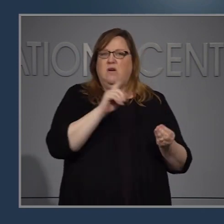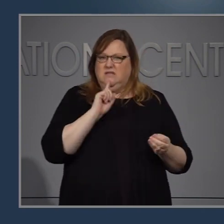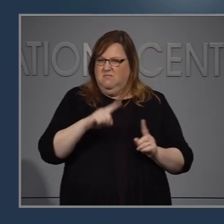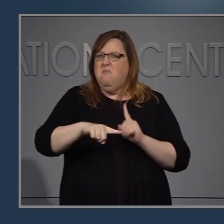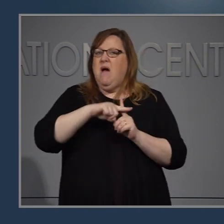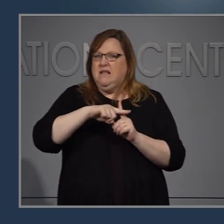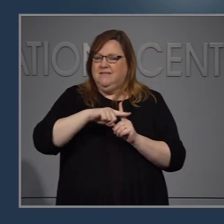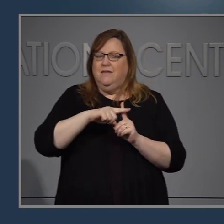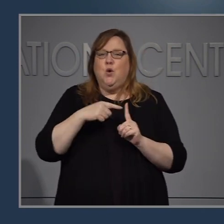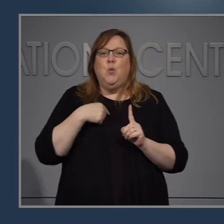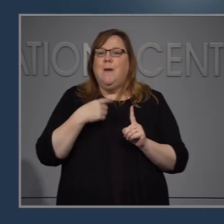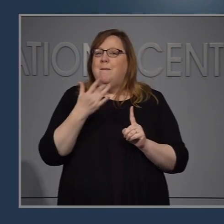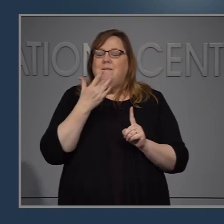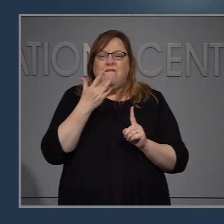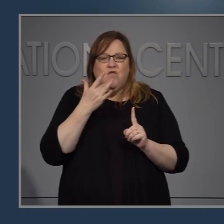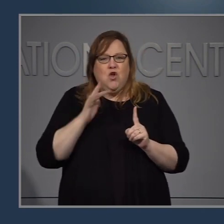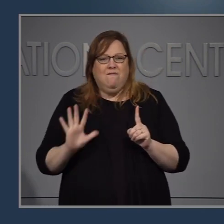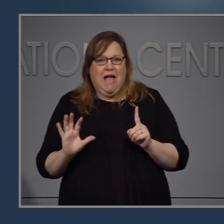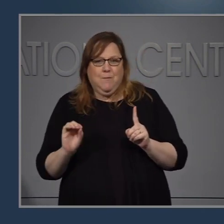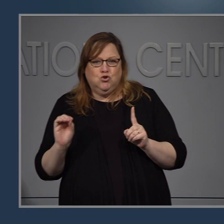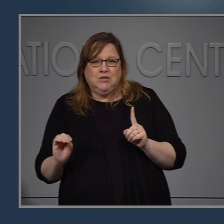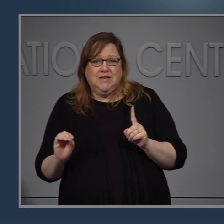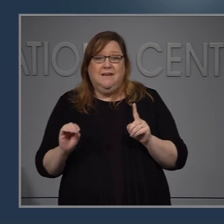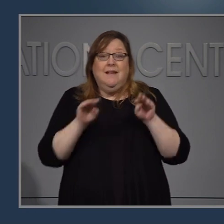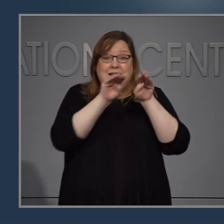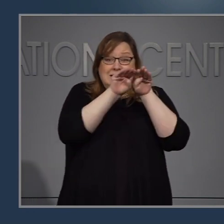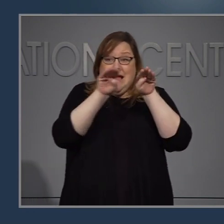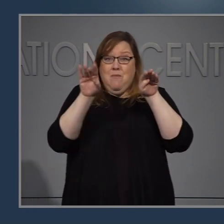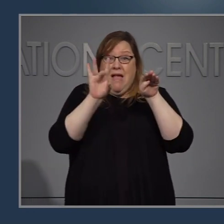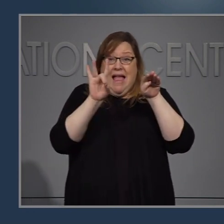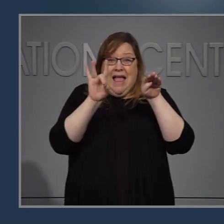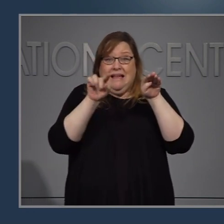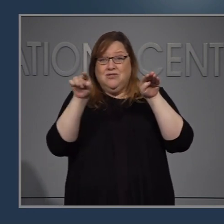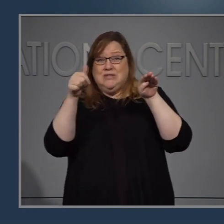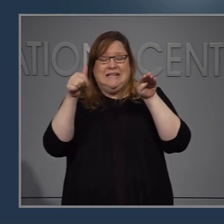estuviera más bien en cinco por ciento. Así que continúa elevada.